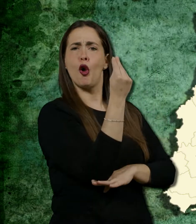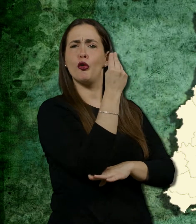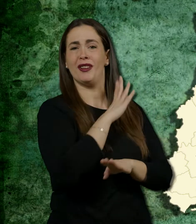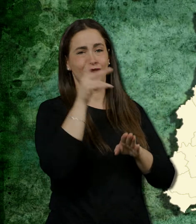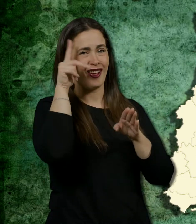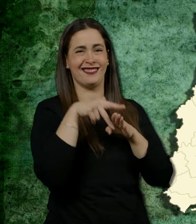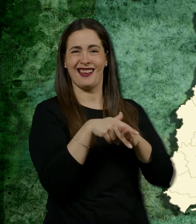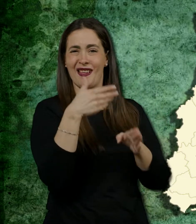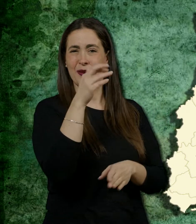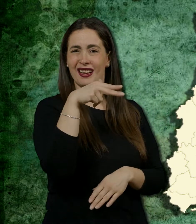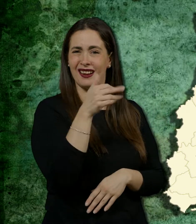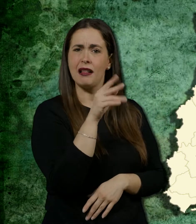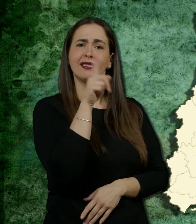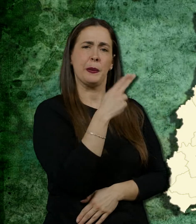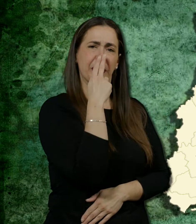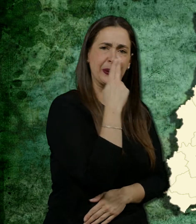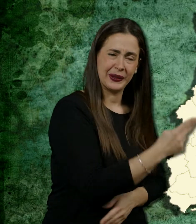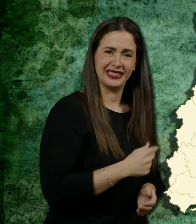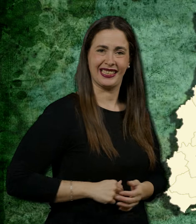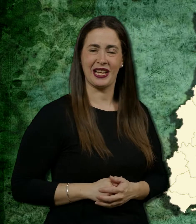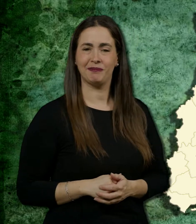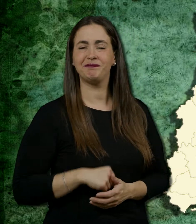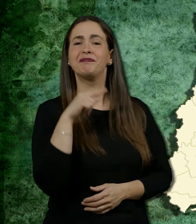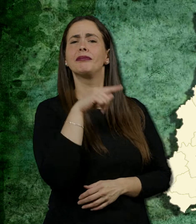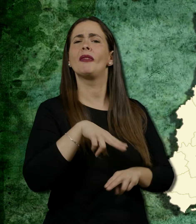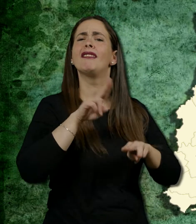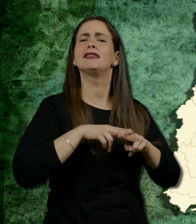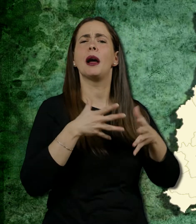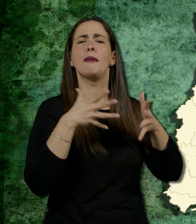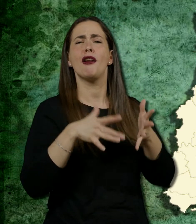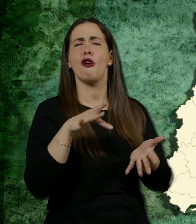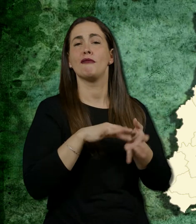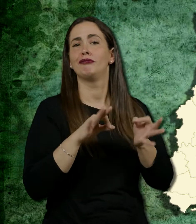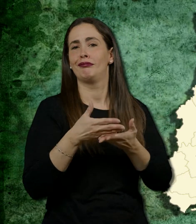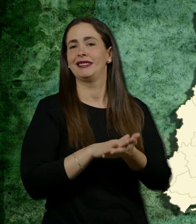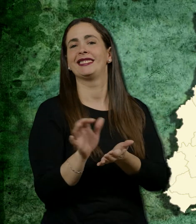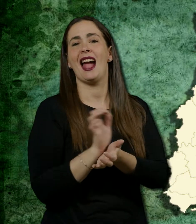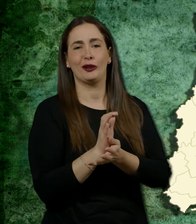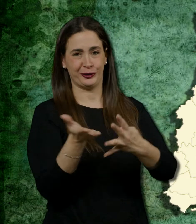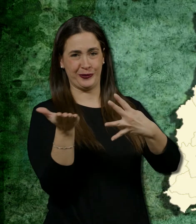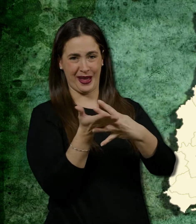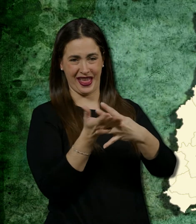Visitar el monòlit del Cavall Bernat. Festa major: Mitjans d’agost.